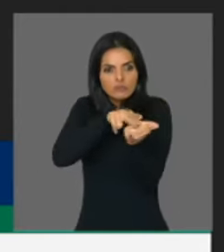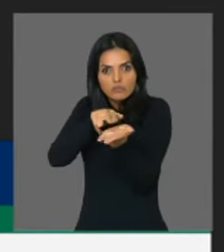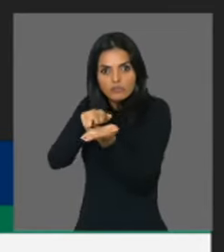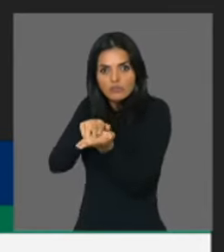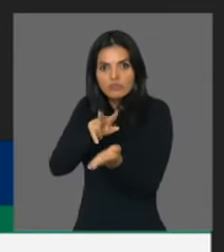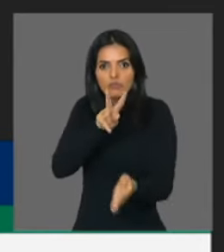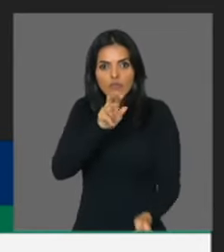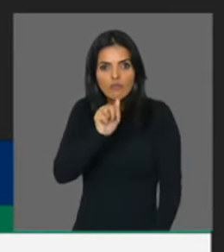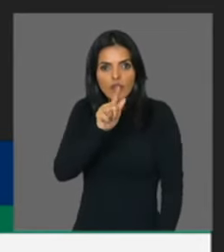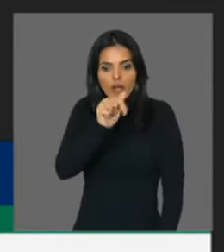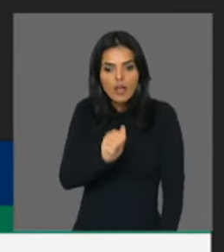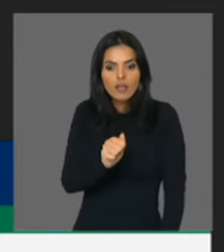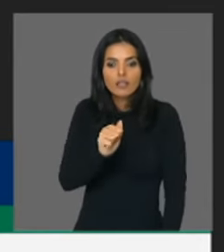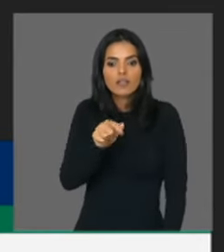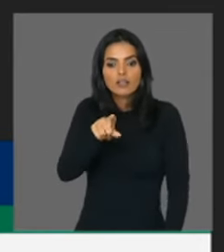GOVERNO E NÓS SABEMOS QUE A INICIATIVA PRIVADA ELA